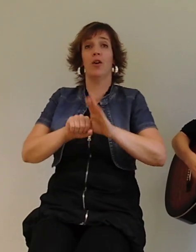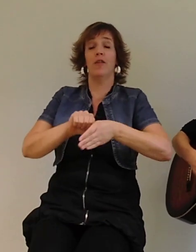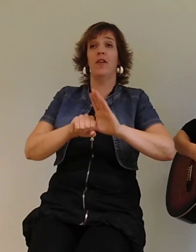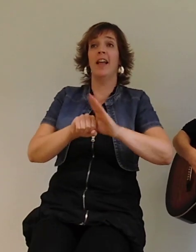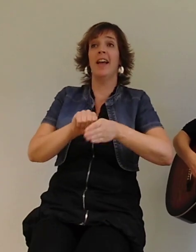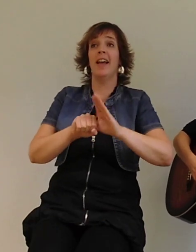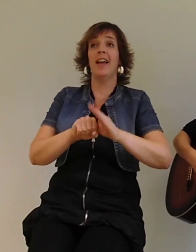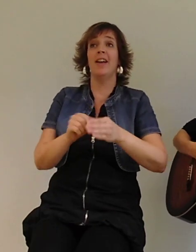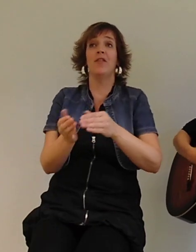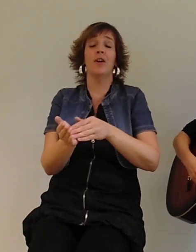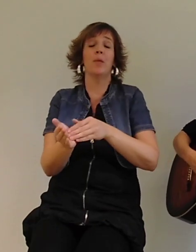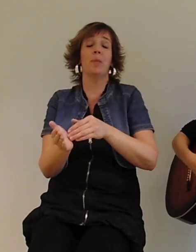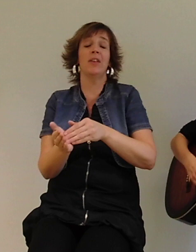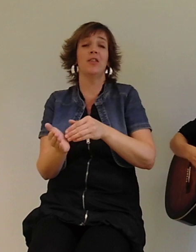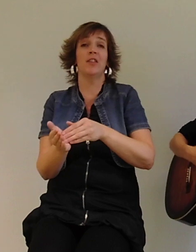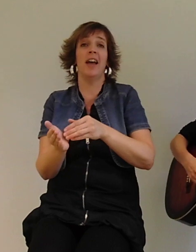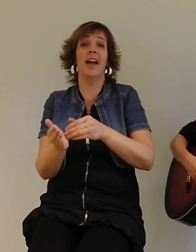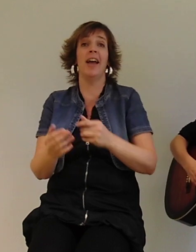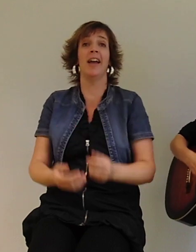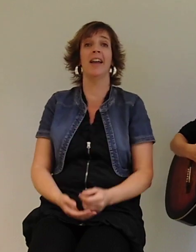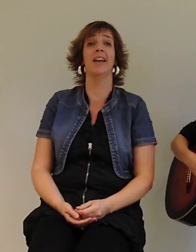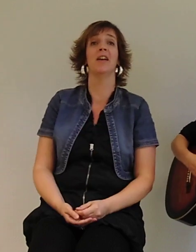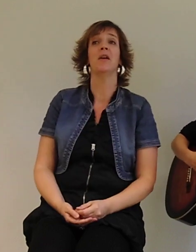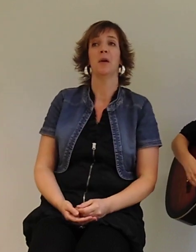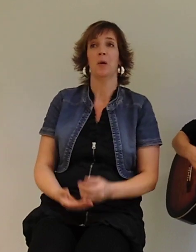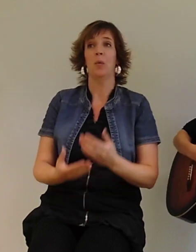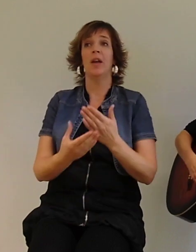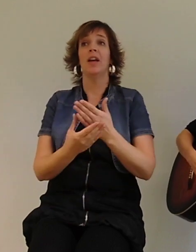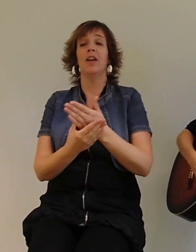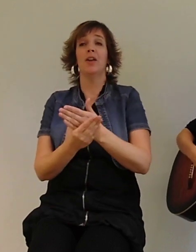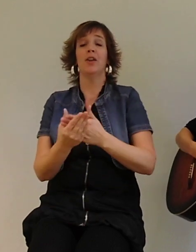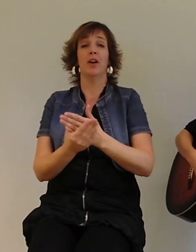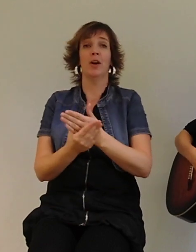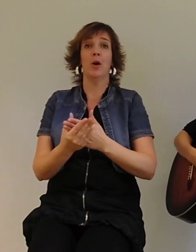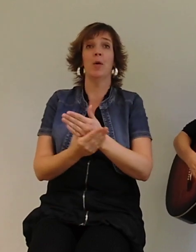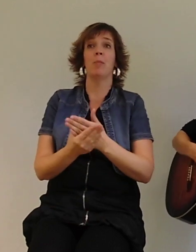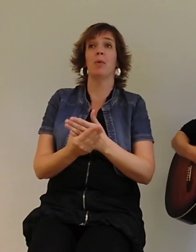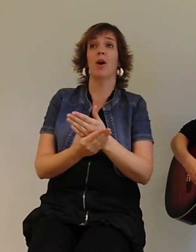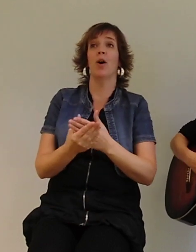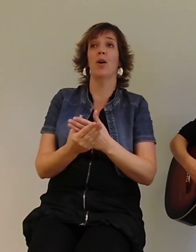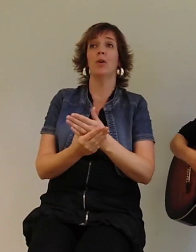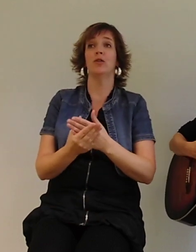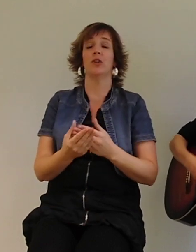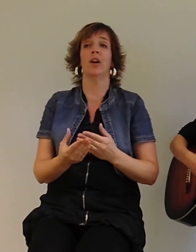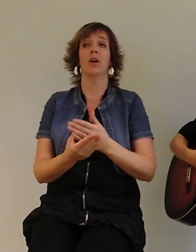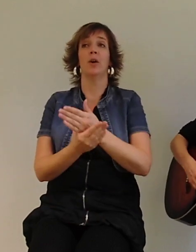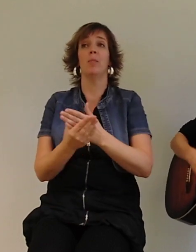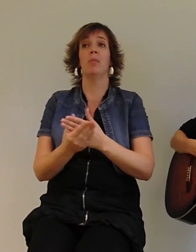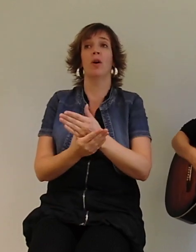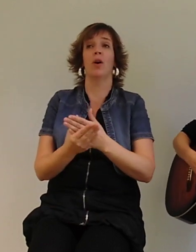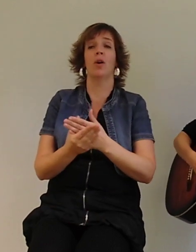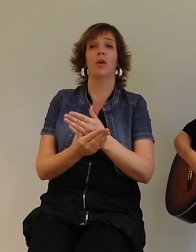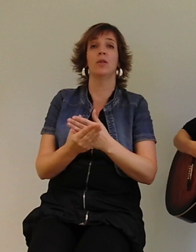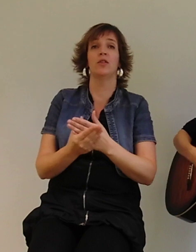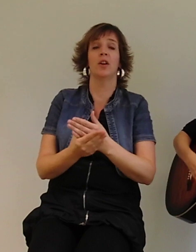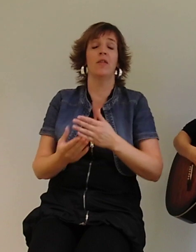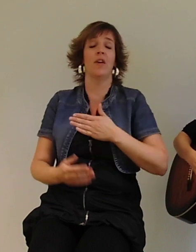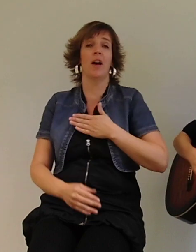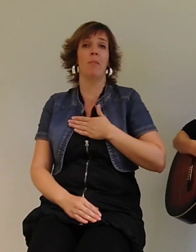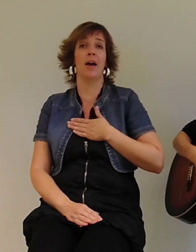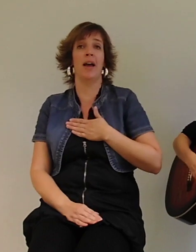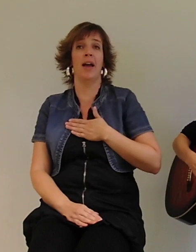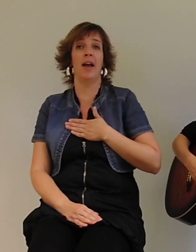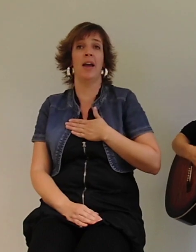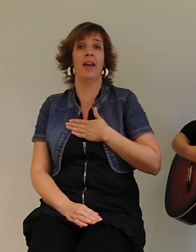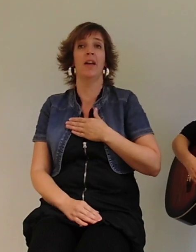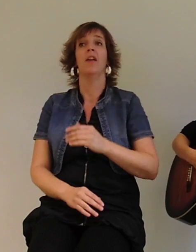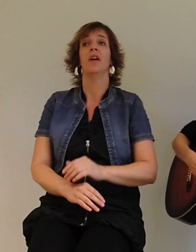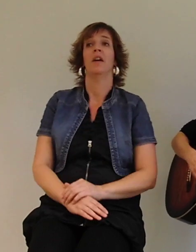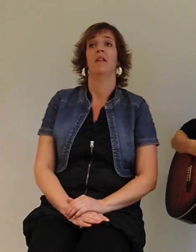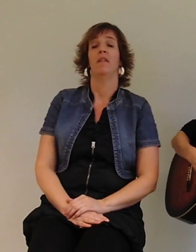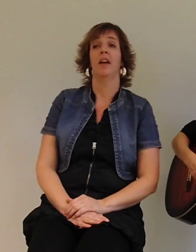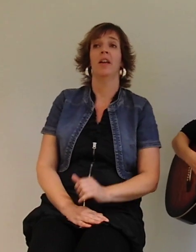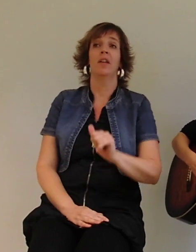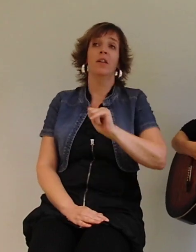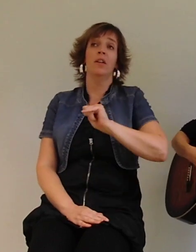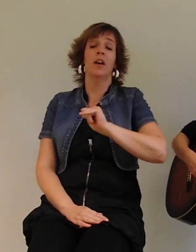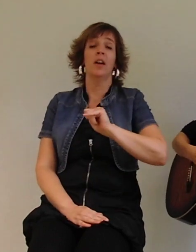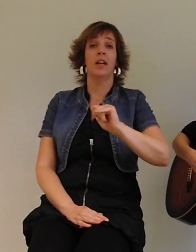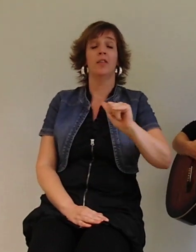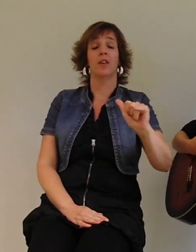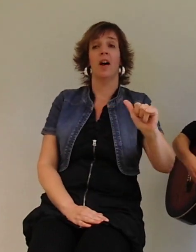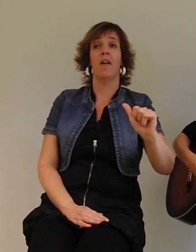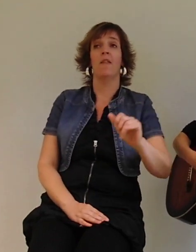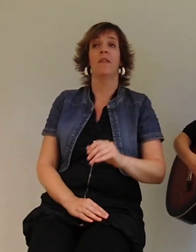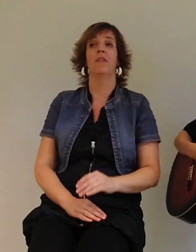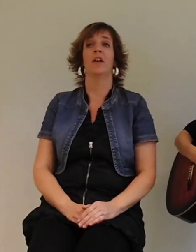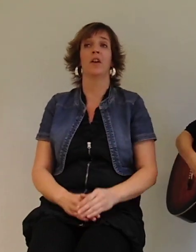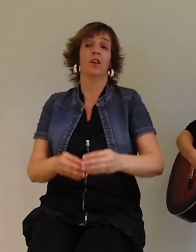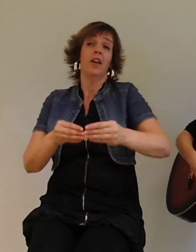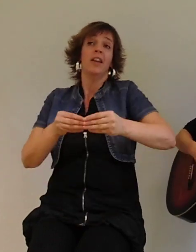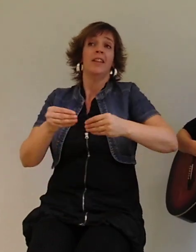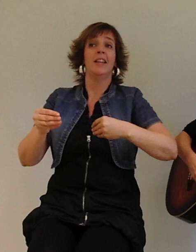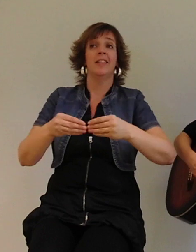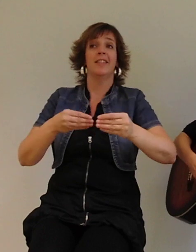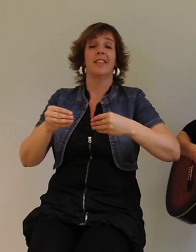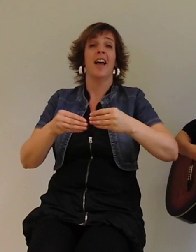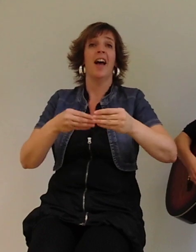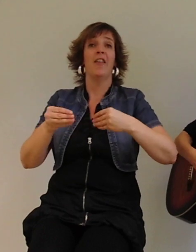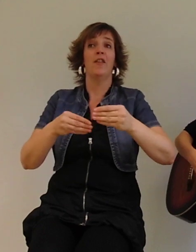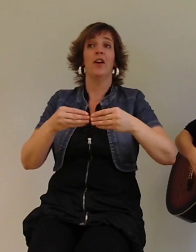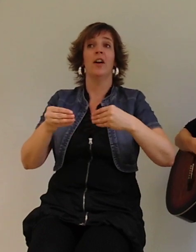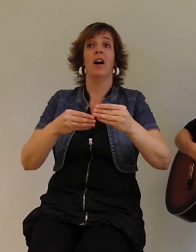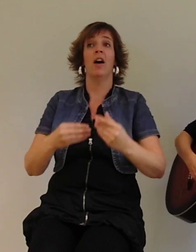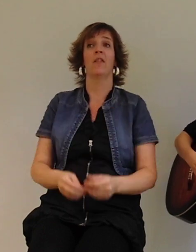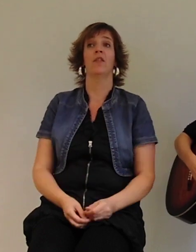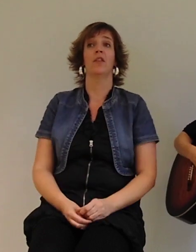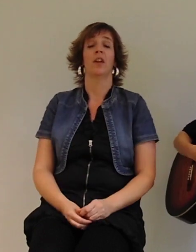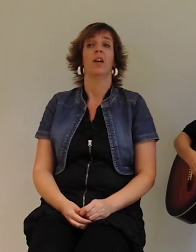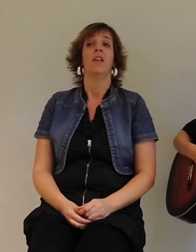wil je een broodje een broodje van mij wil je iets anders niks aan de hand